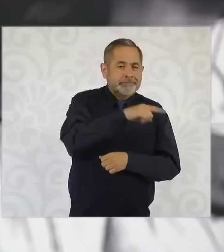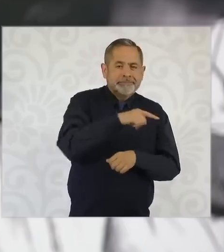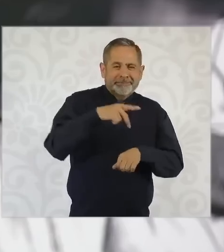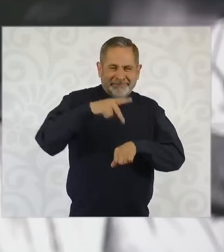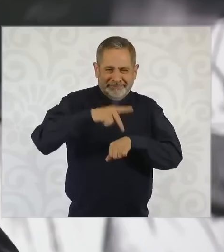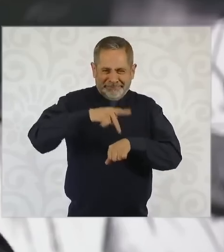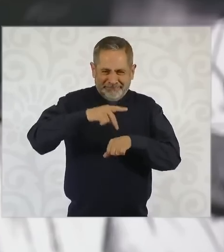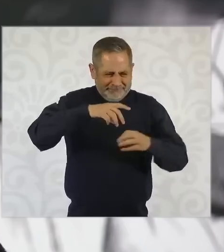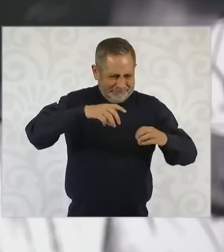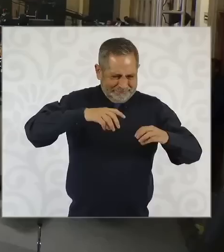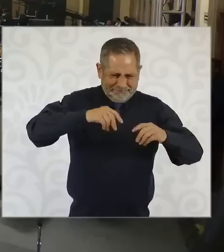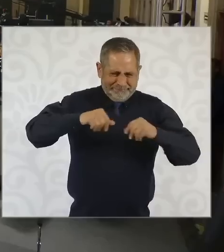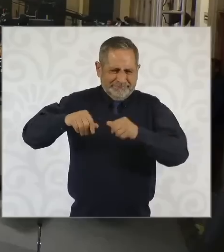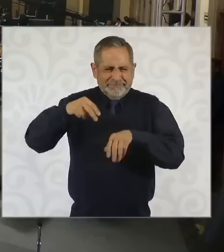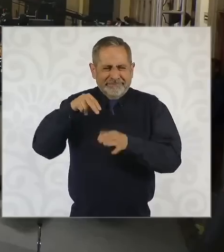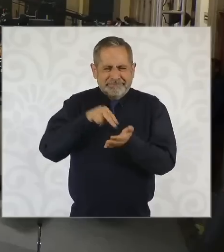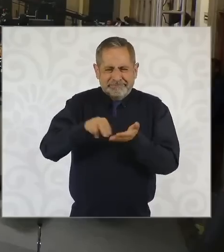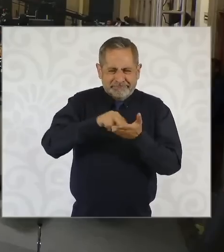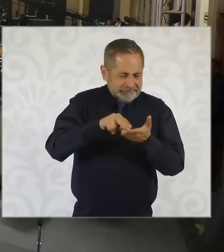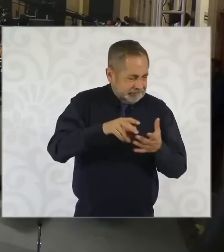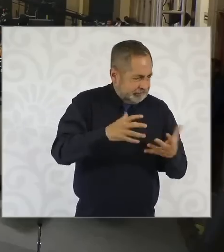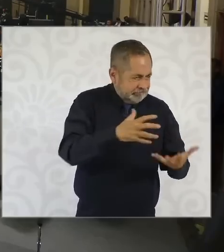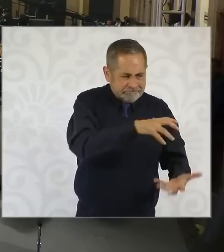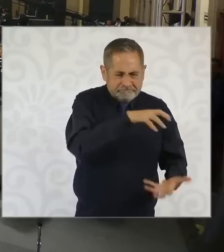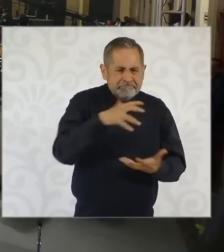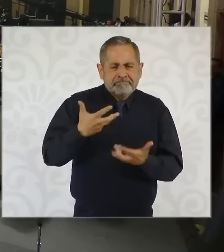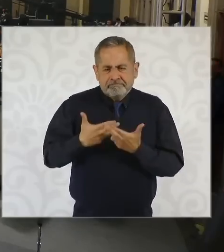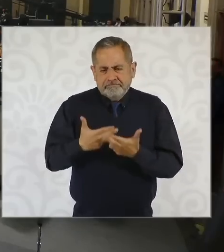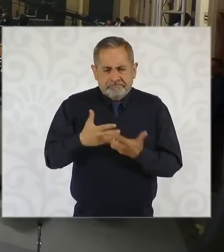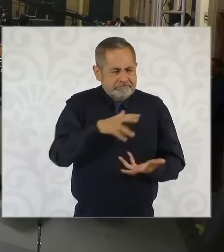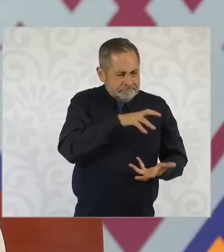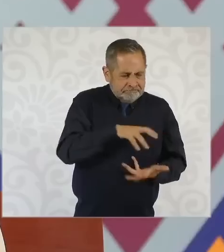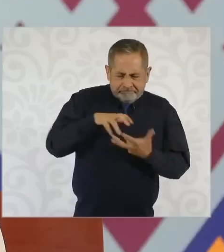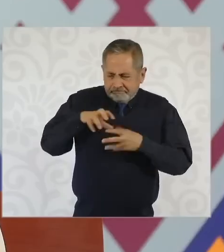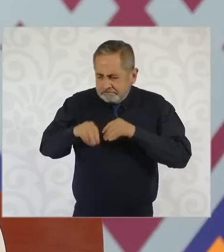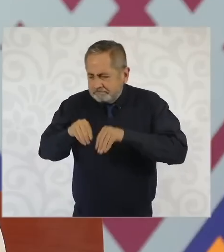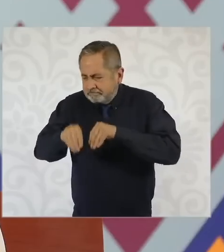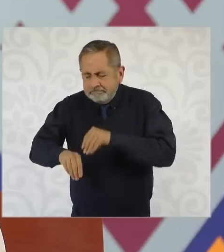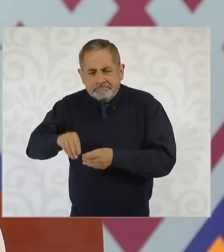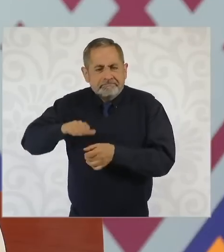con eso podíamos atender Eh pues mucho de la conservación que se hacía de lo que llamamos